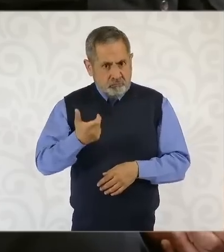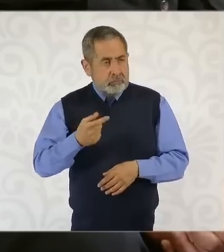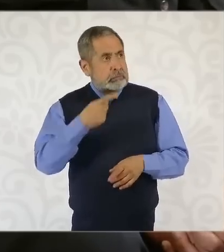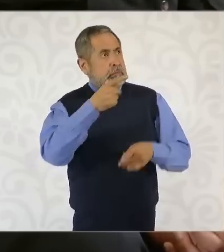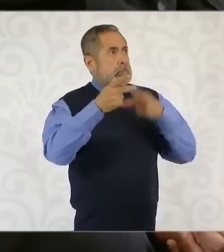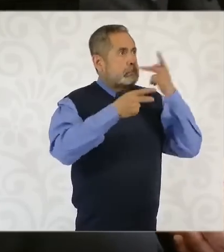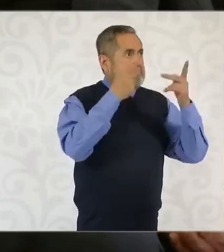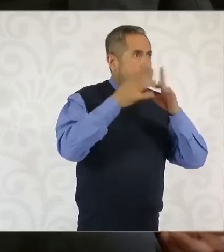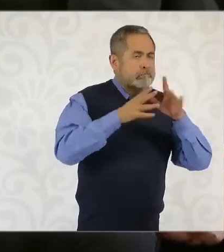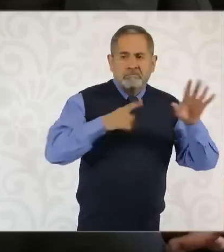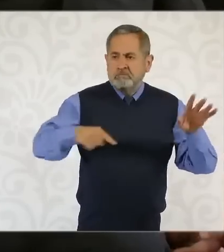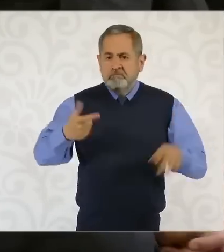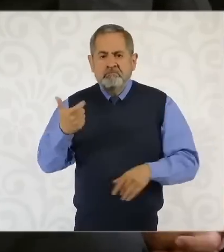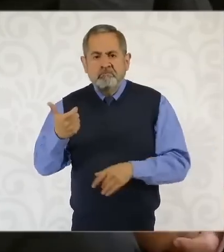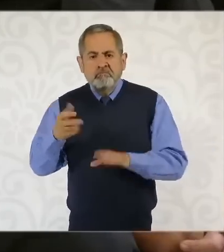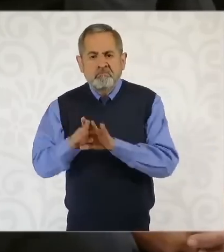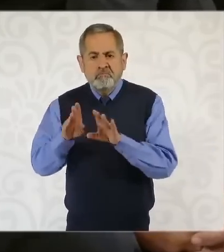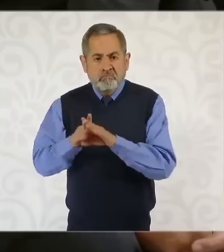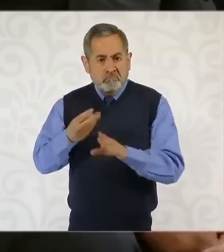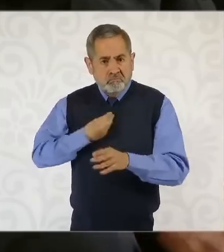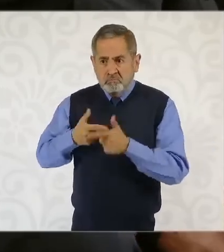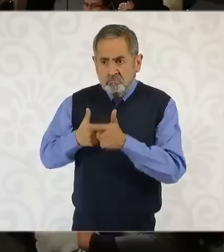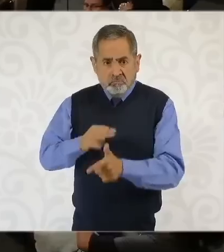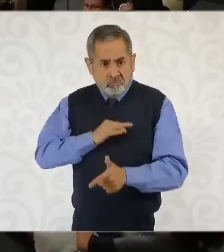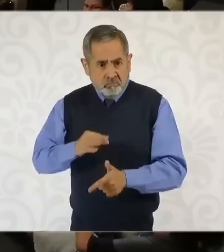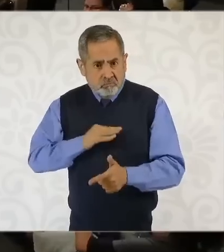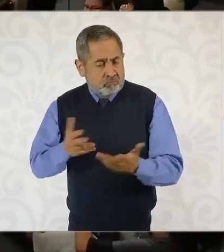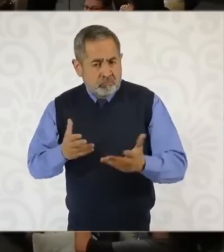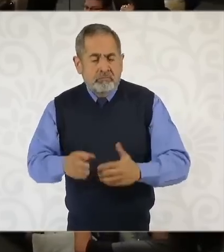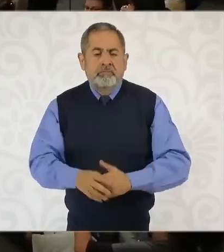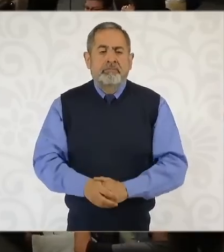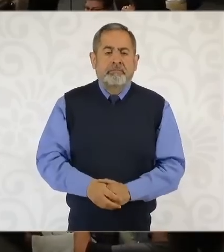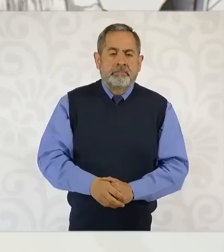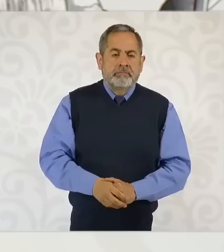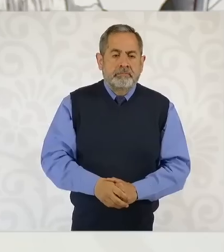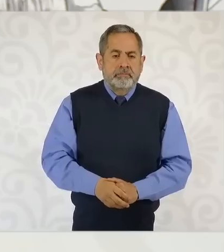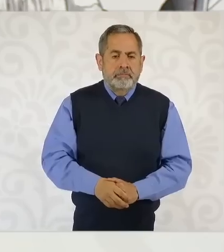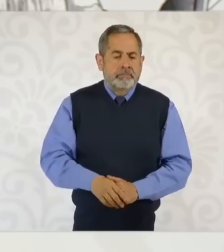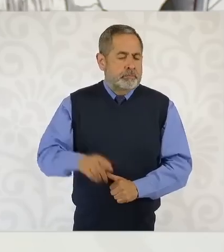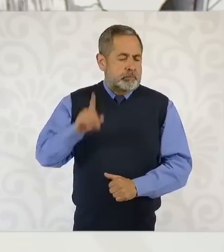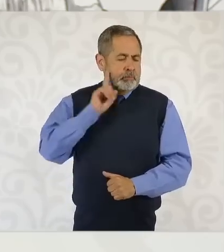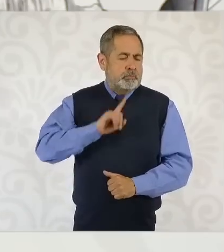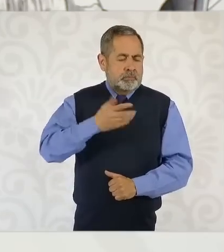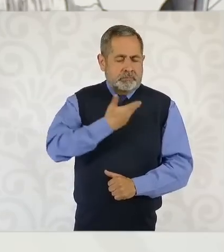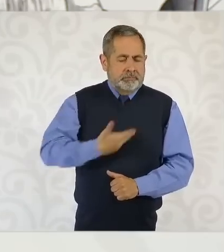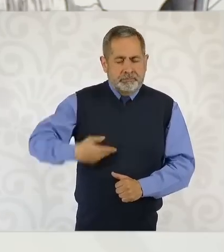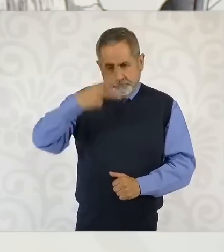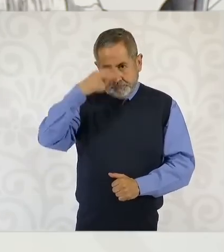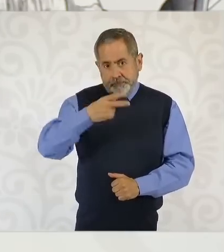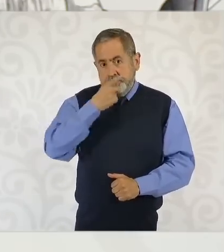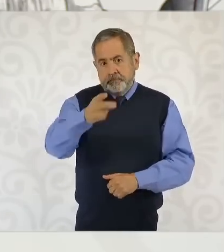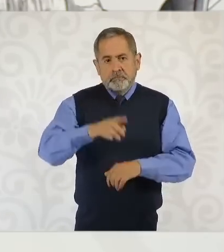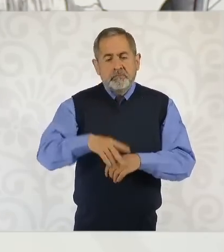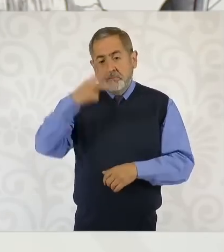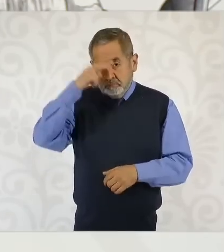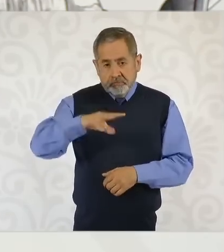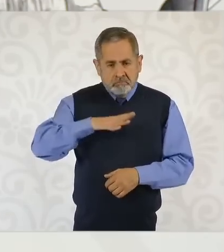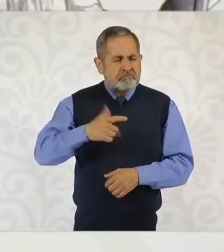dado el presidente de Estados Unidos Donald Trump la economía de México está fuerte las reservas del